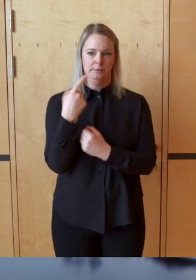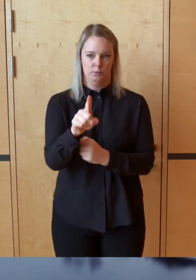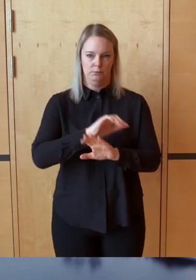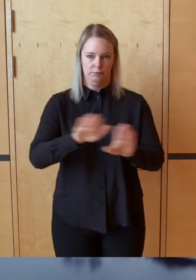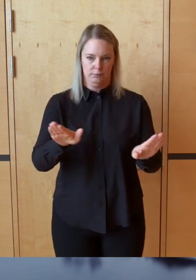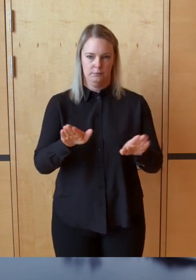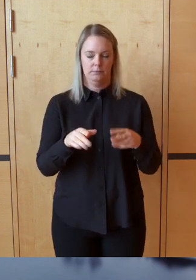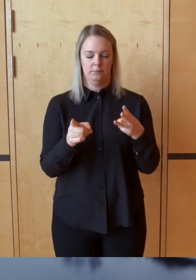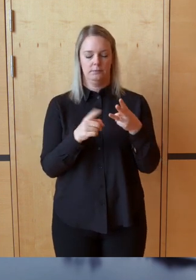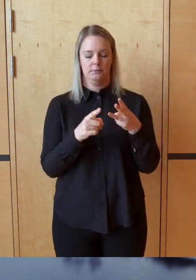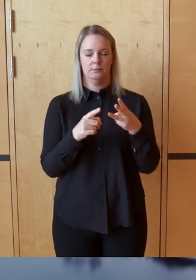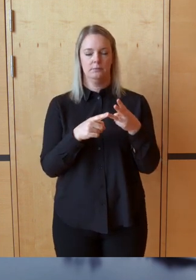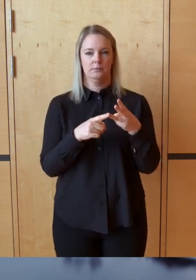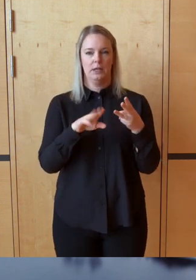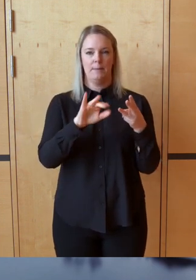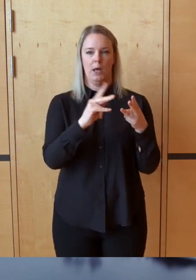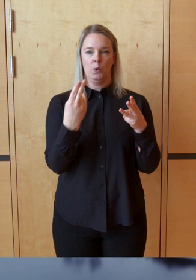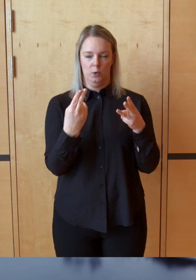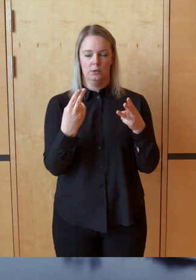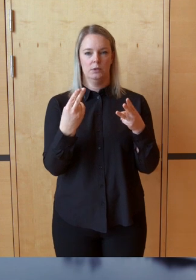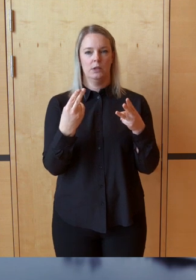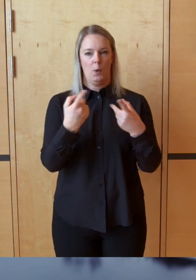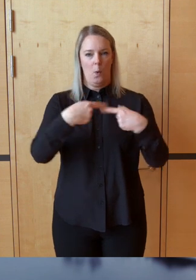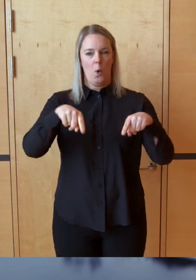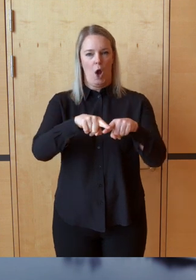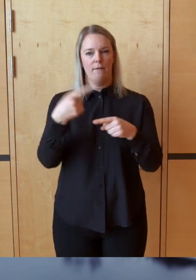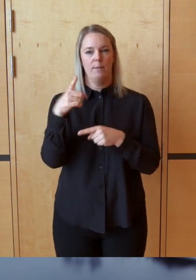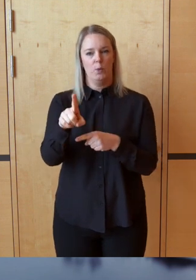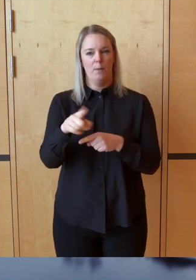Och sen träffa Marko branschen om ett lokalt förbud mot passiv tiggeri